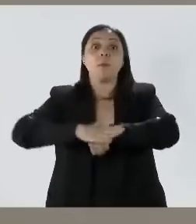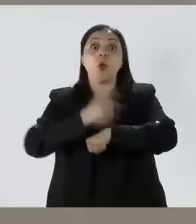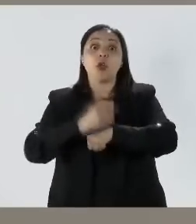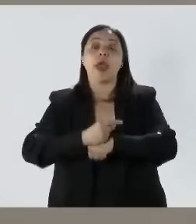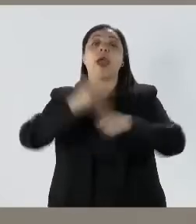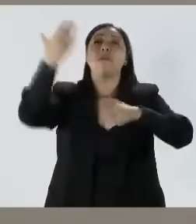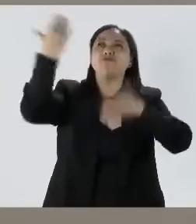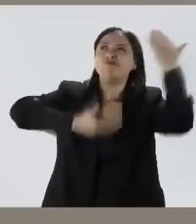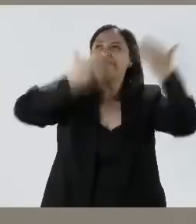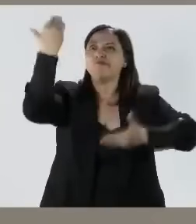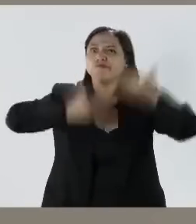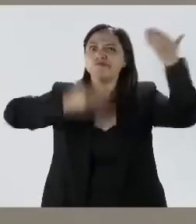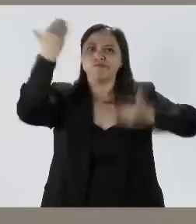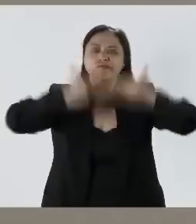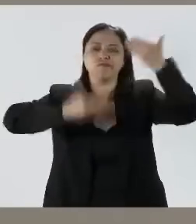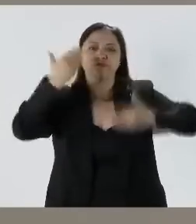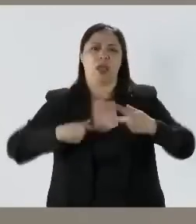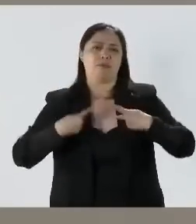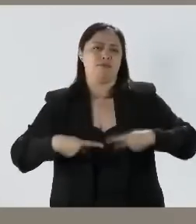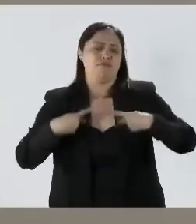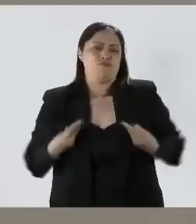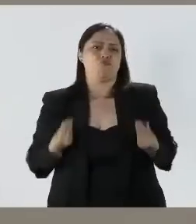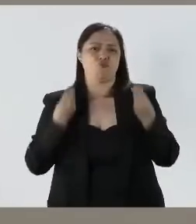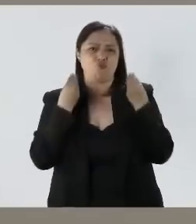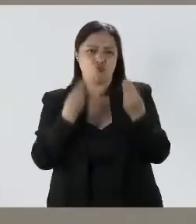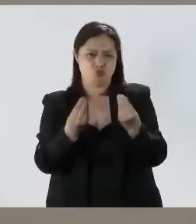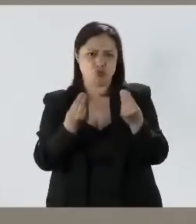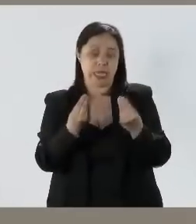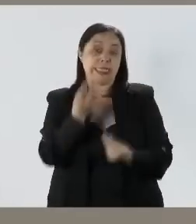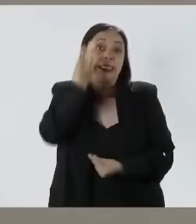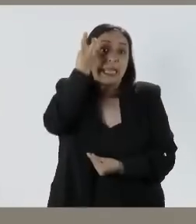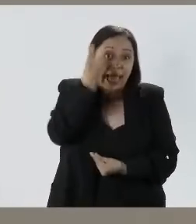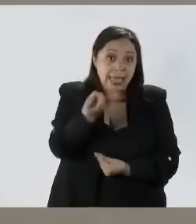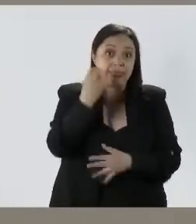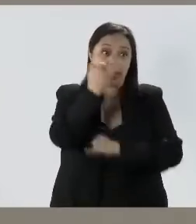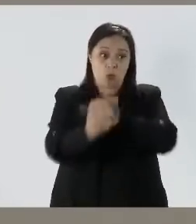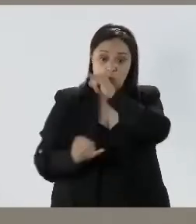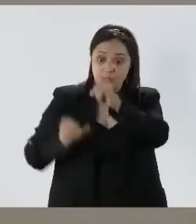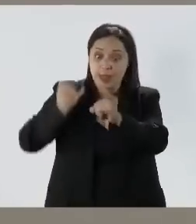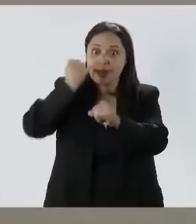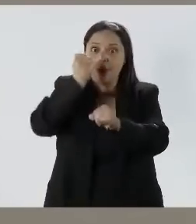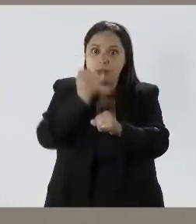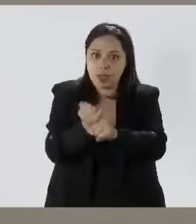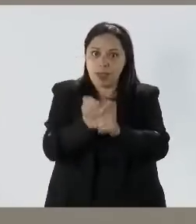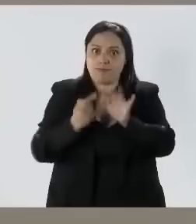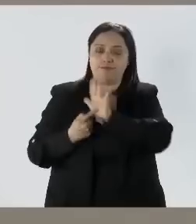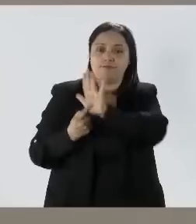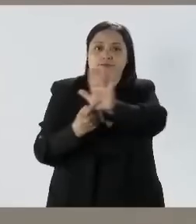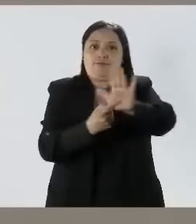expresamos nuestro interés de mantener este evento internacional en colaboración con La